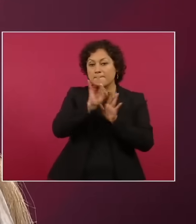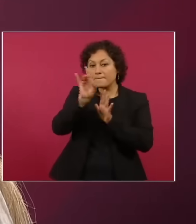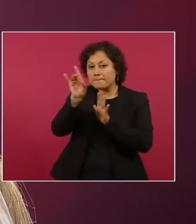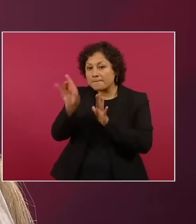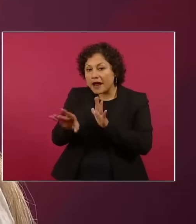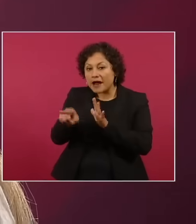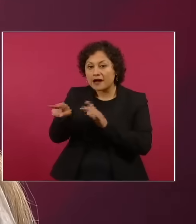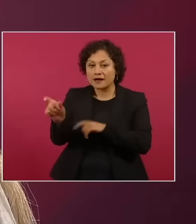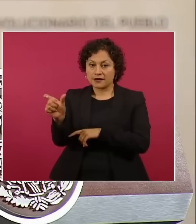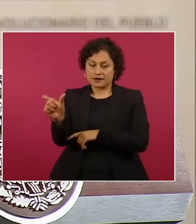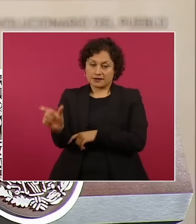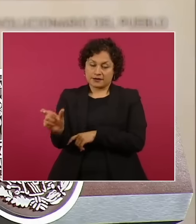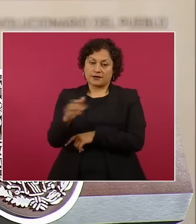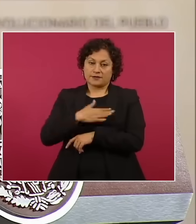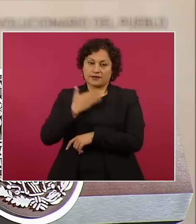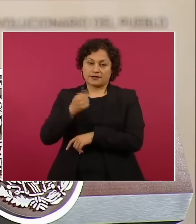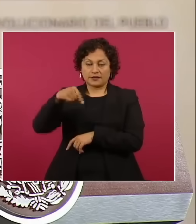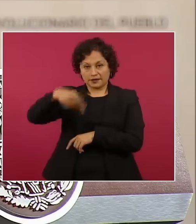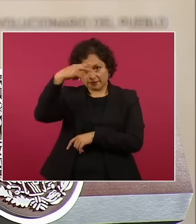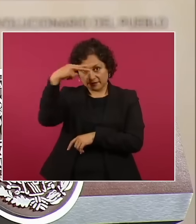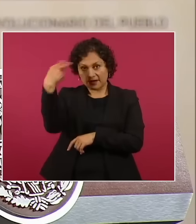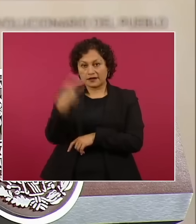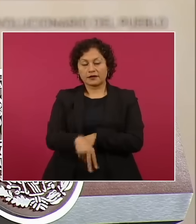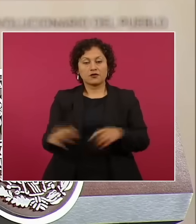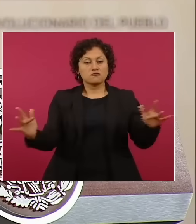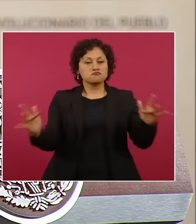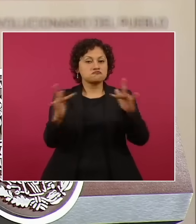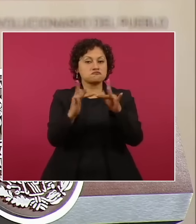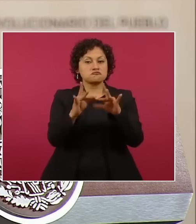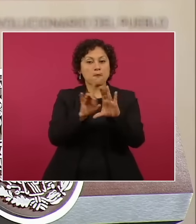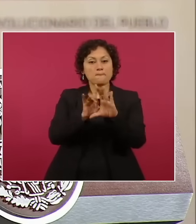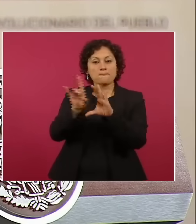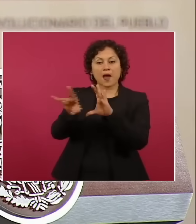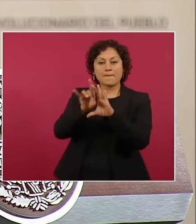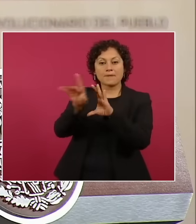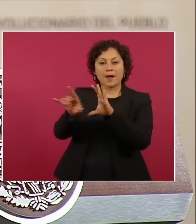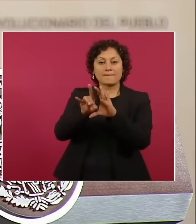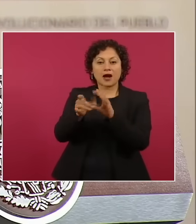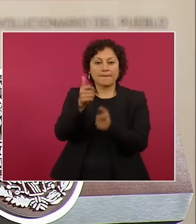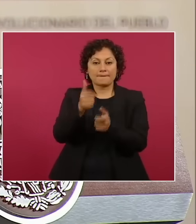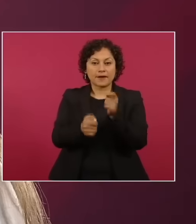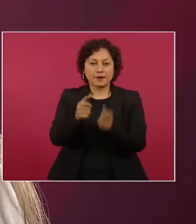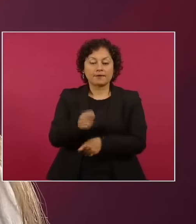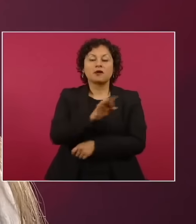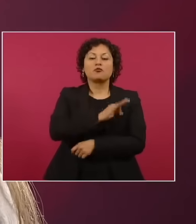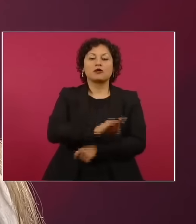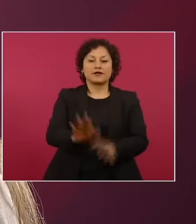Bienestar acá en México aquí nos está apoyando una empresa mexicana que es nuestro aliado estratégico